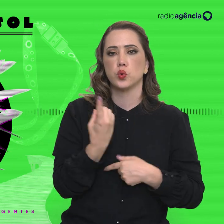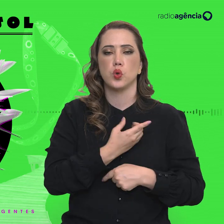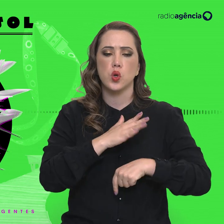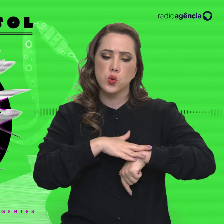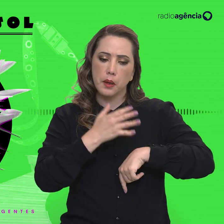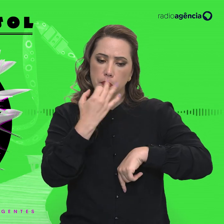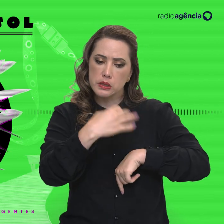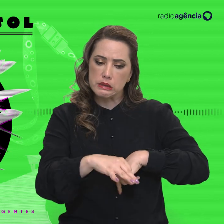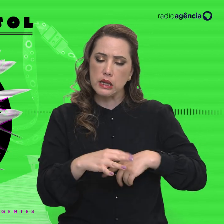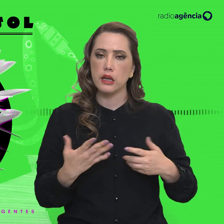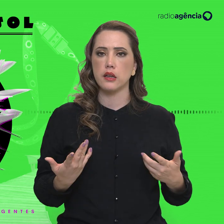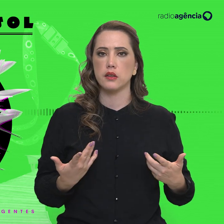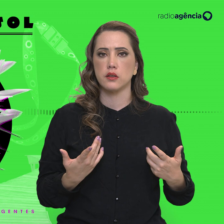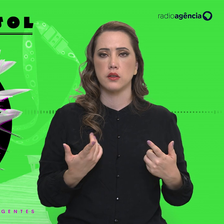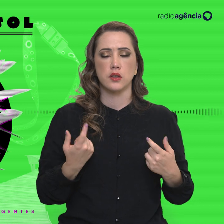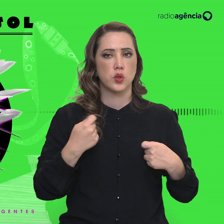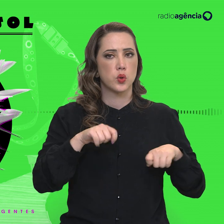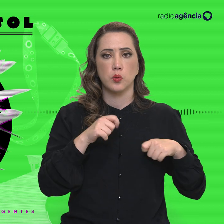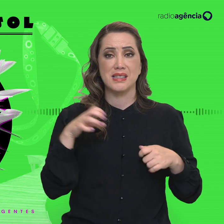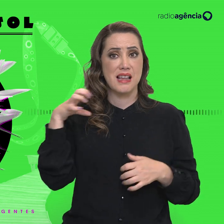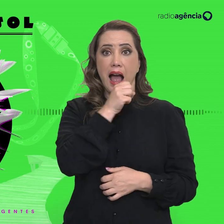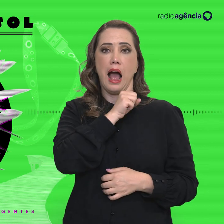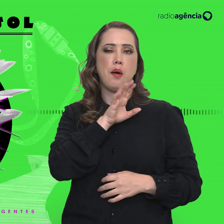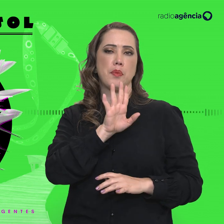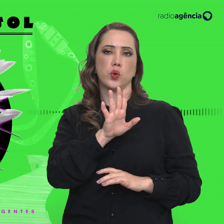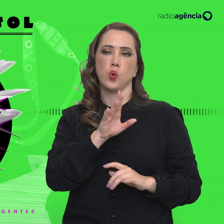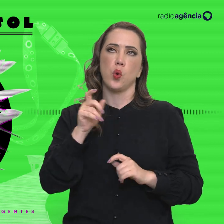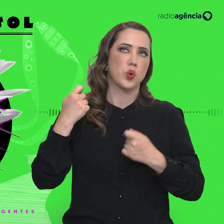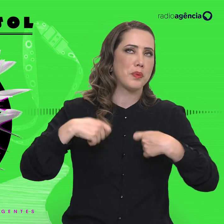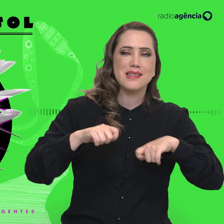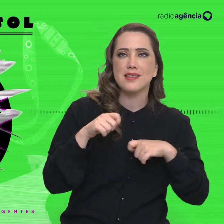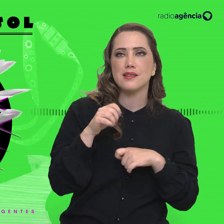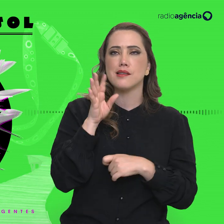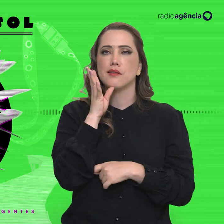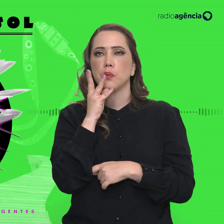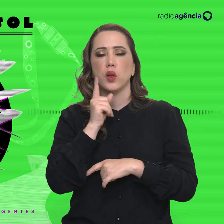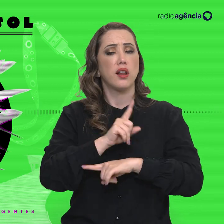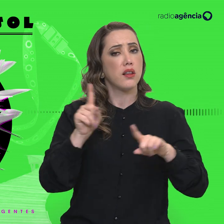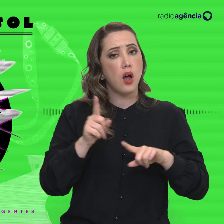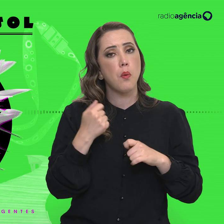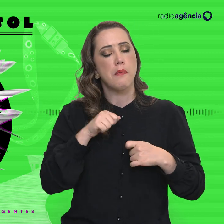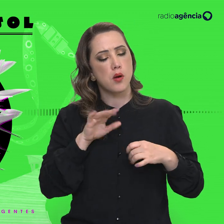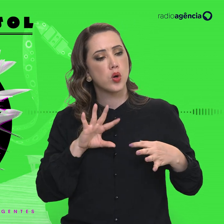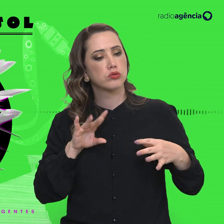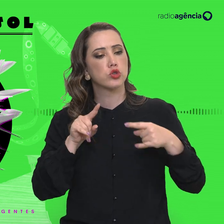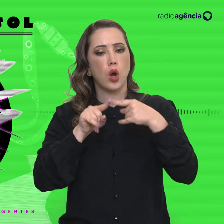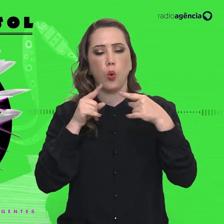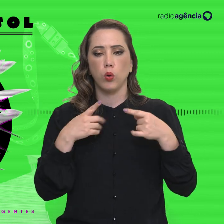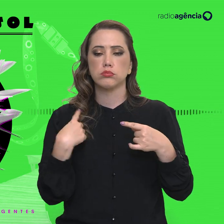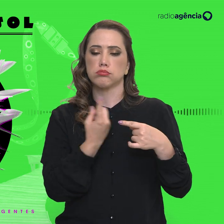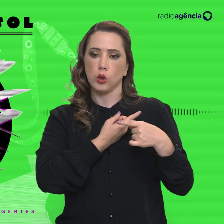Só não ter medo, não atropelar nada. Vamos fazer devagarinho, eu acho que tudo a gente pode encaixar nesse mundo tão